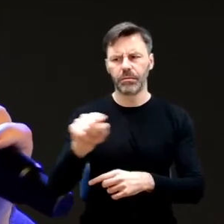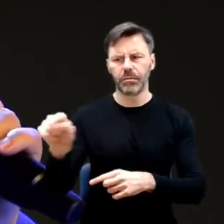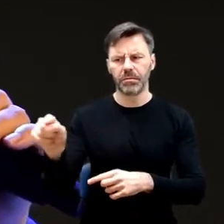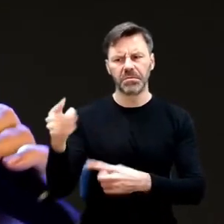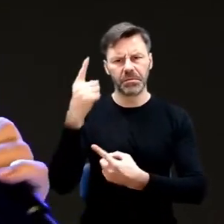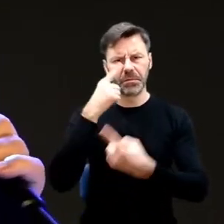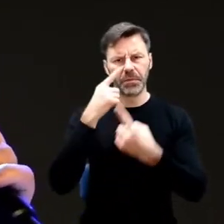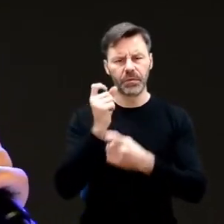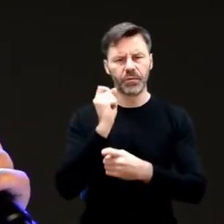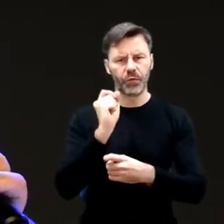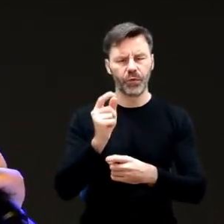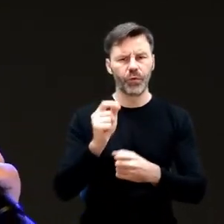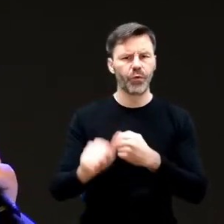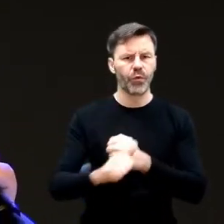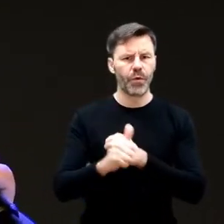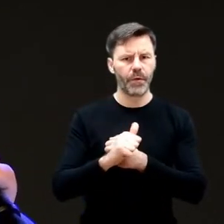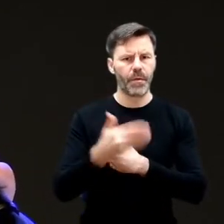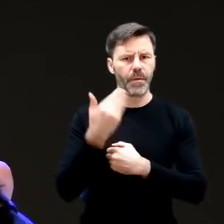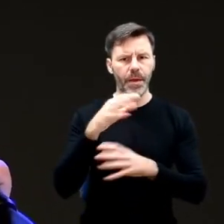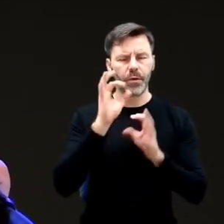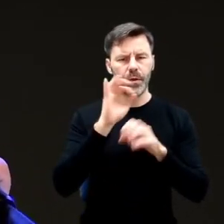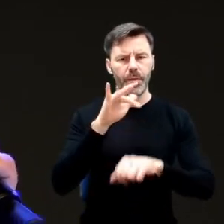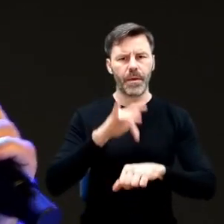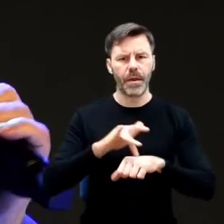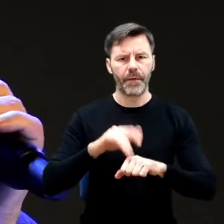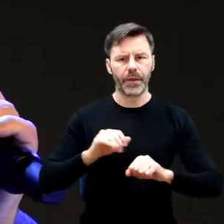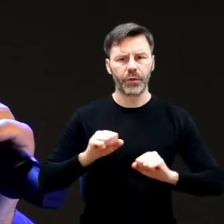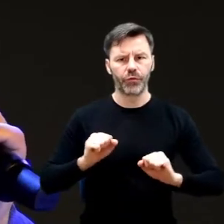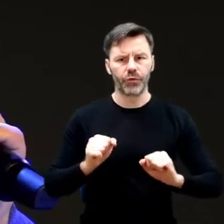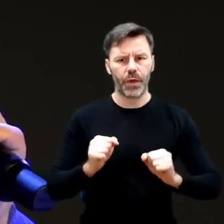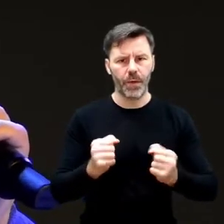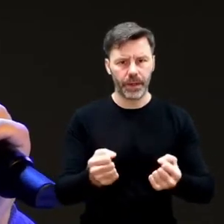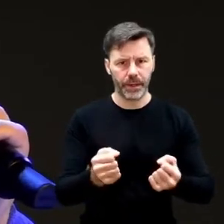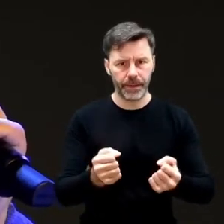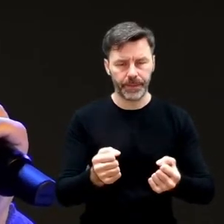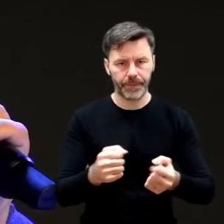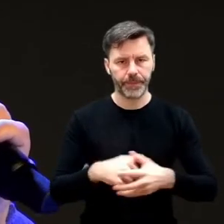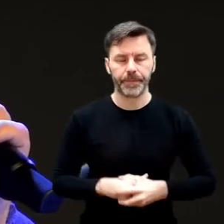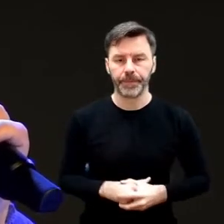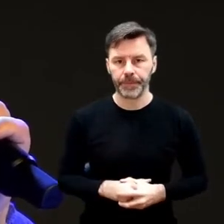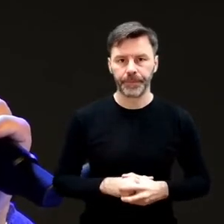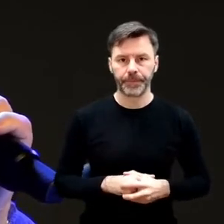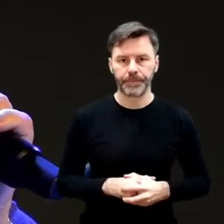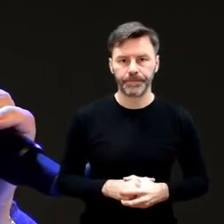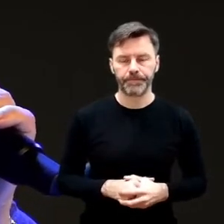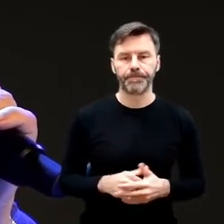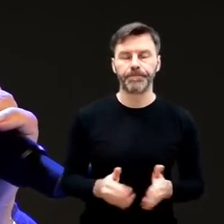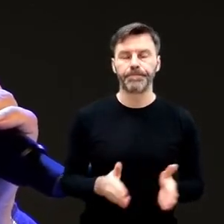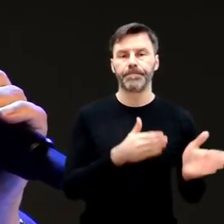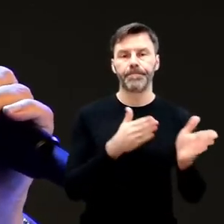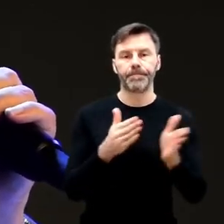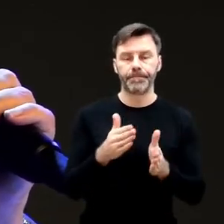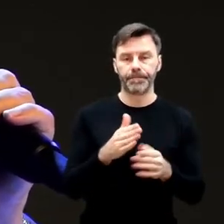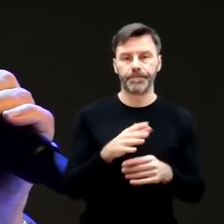i ich efektywność działania jest bardzo ważna. W wymiarze społecznym wiadomo, że winniśmy się koncentrować